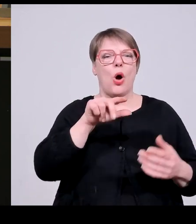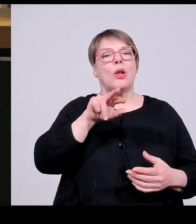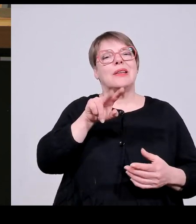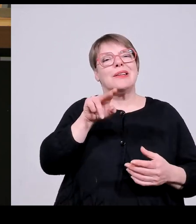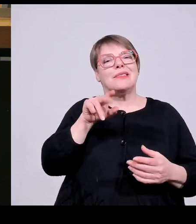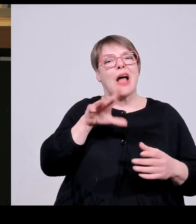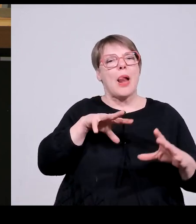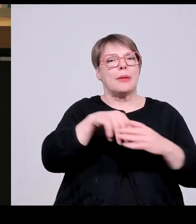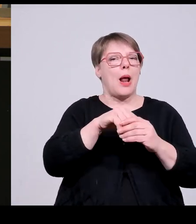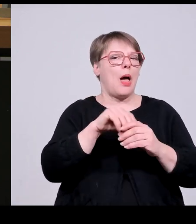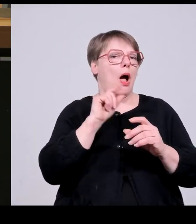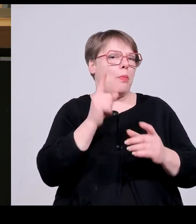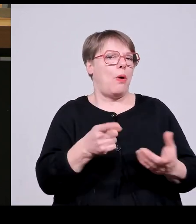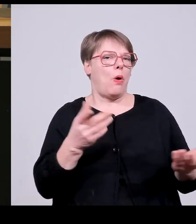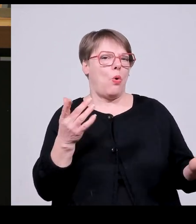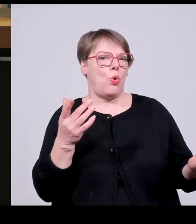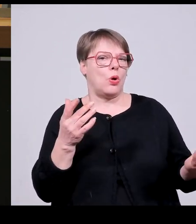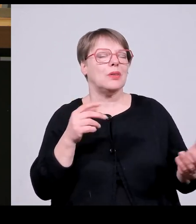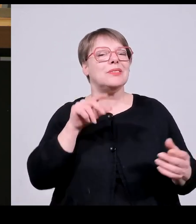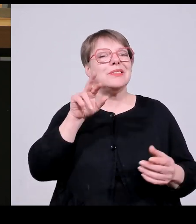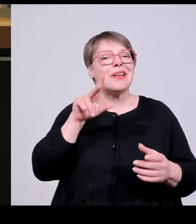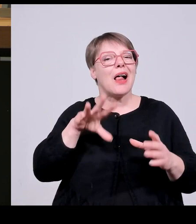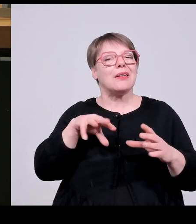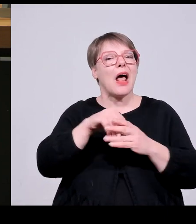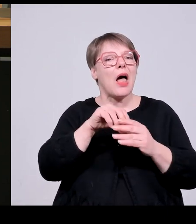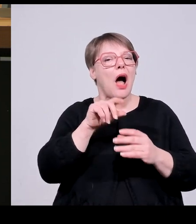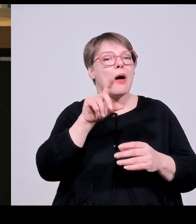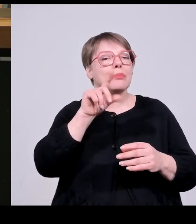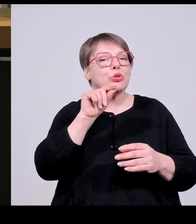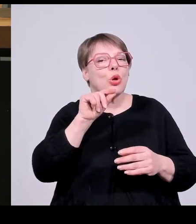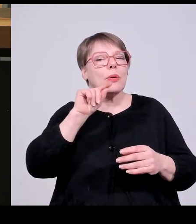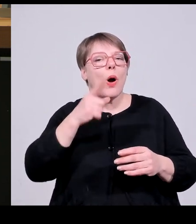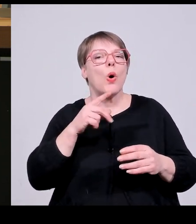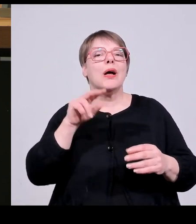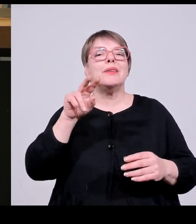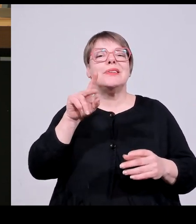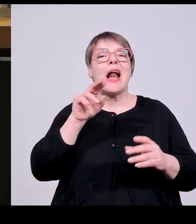im Übrigen für ältere Menschen. Es ist an der Zeit, qualitative